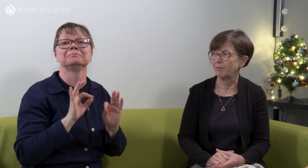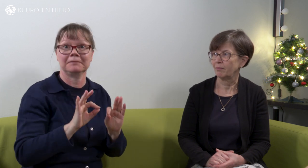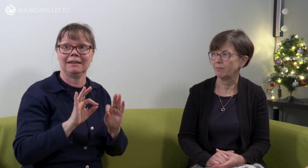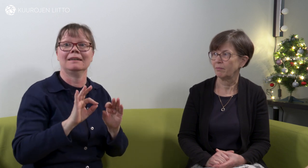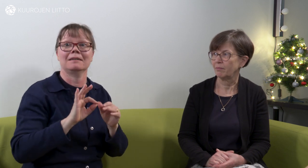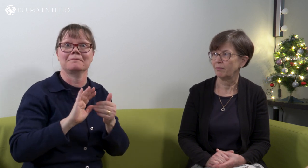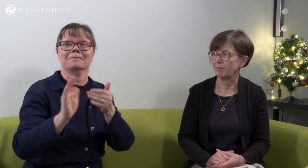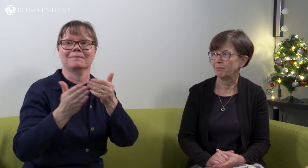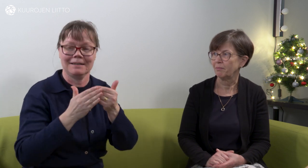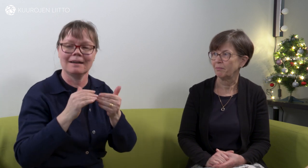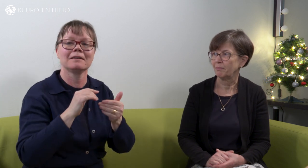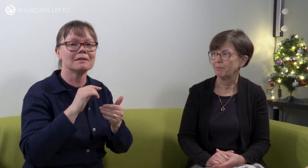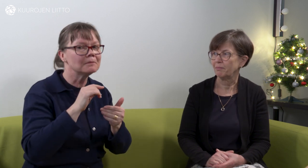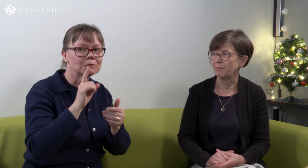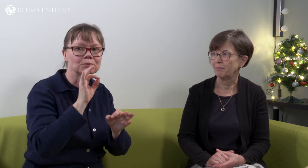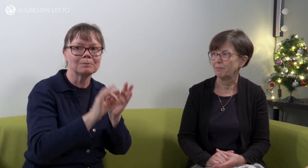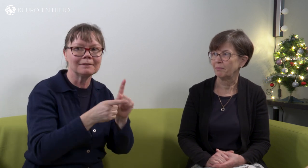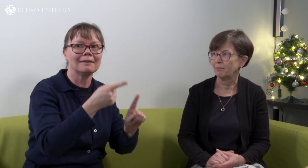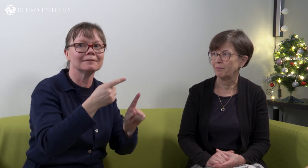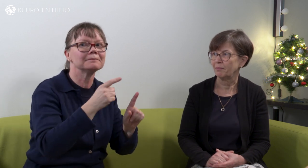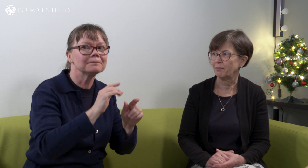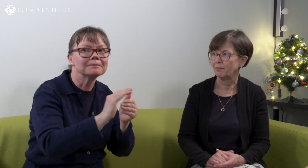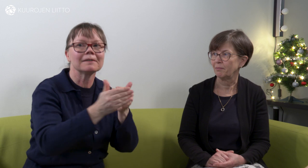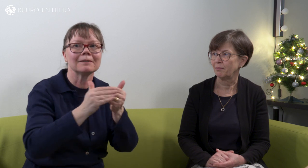ja laittaa ne takaisin päälle vähitellen sen jälkeen, -